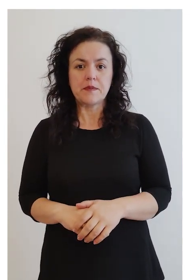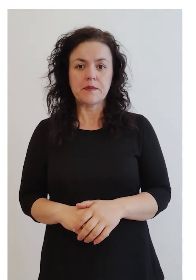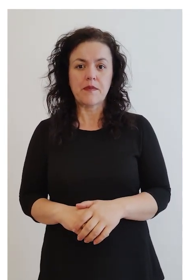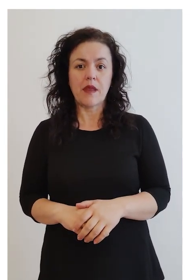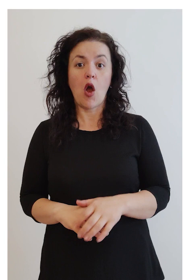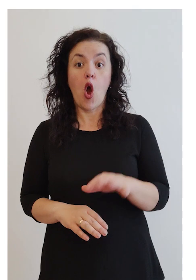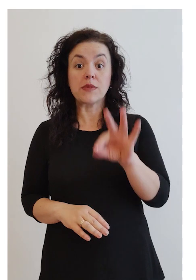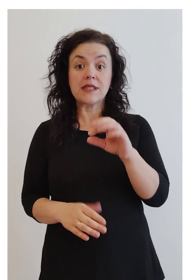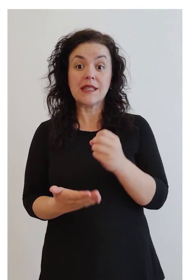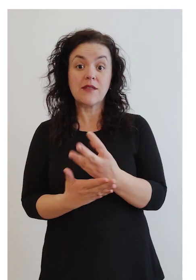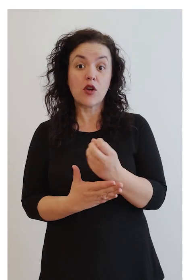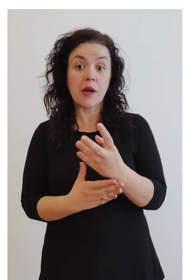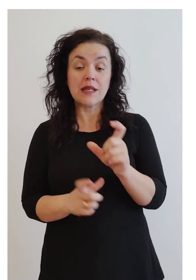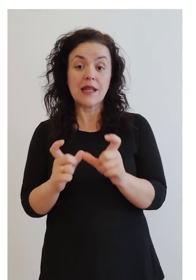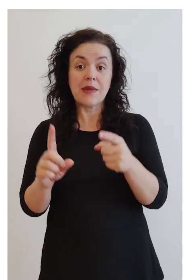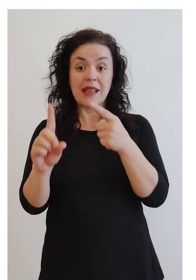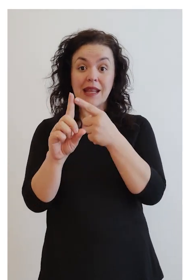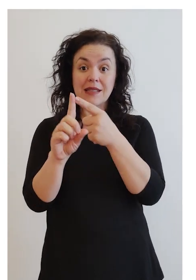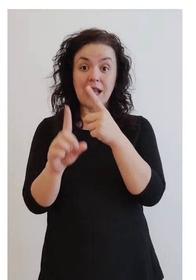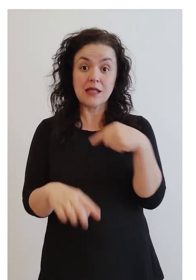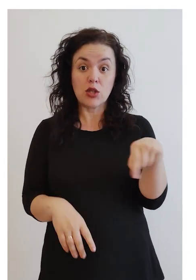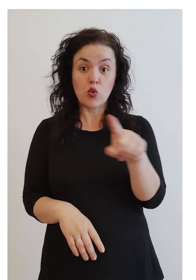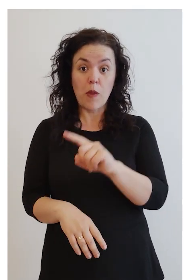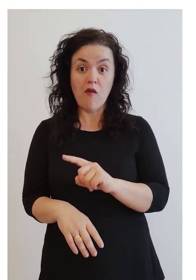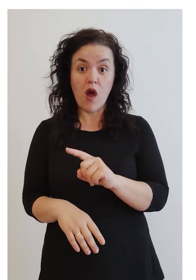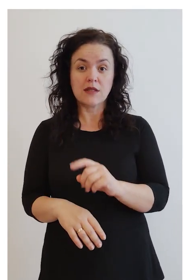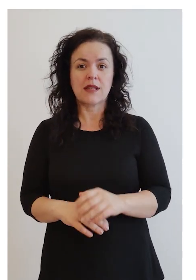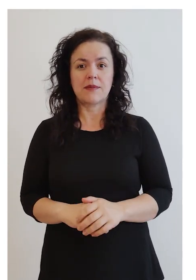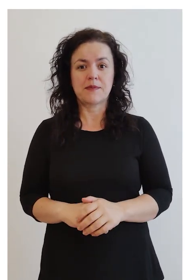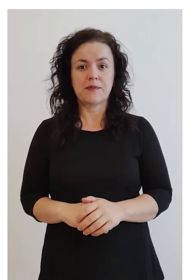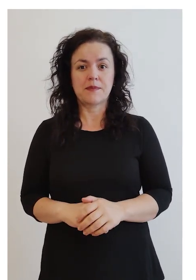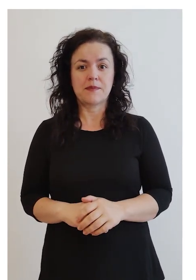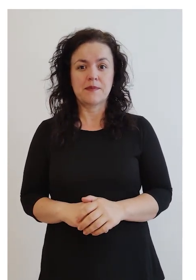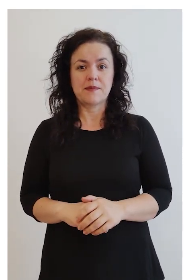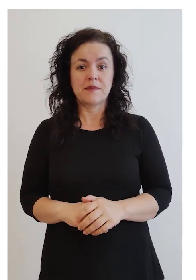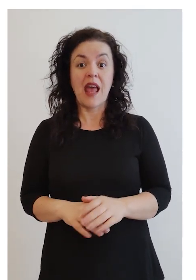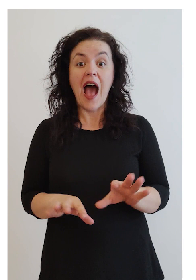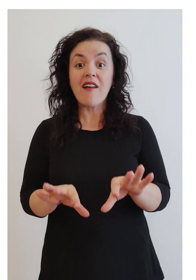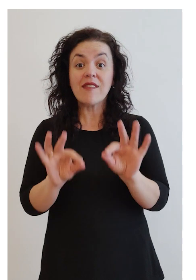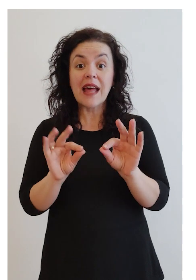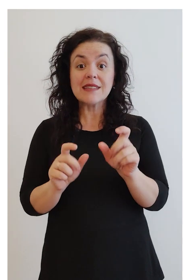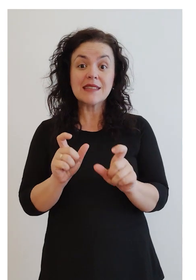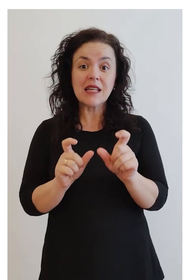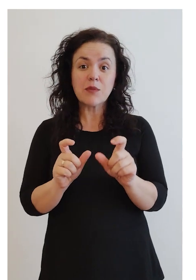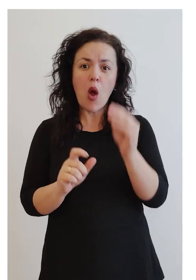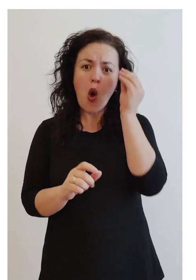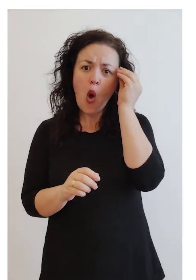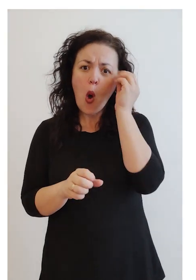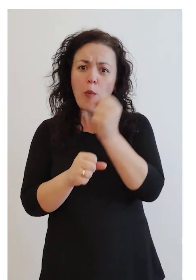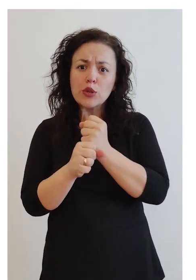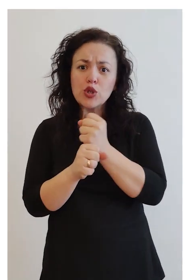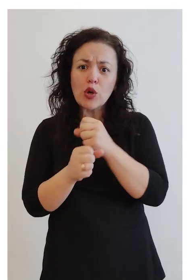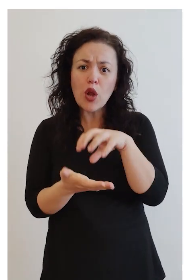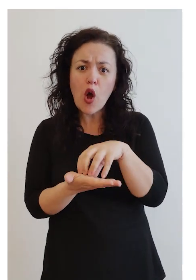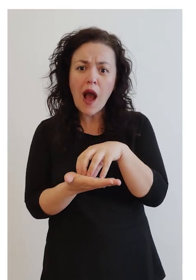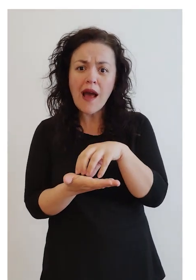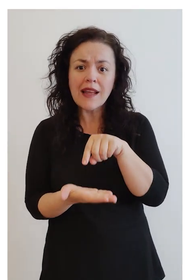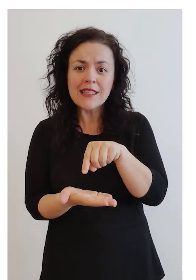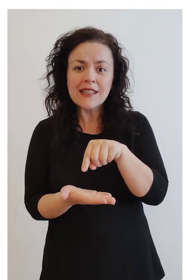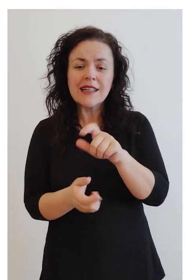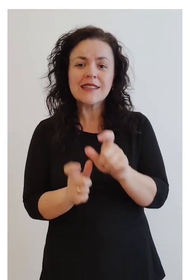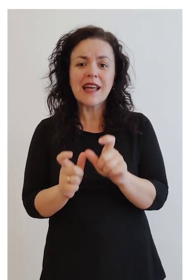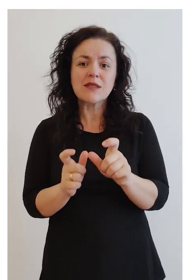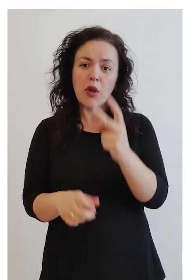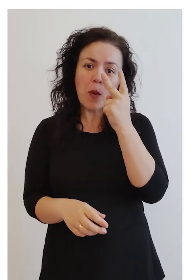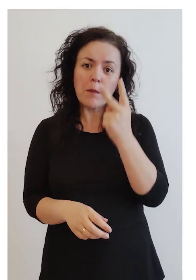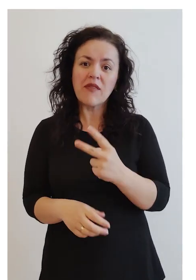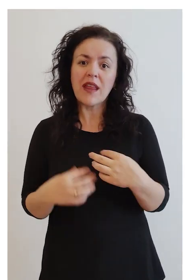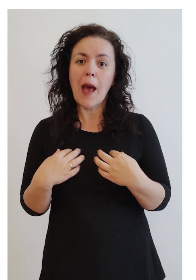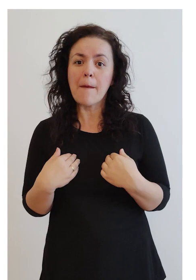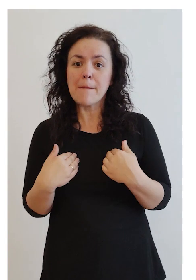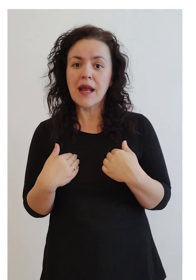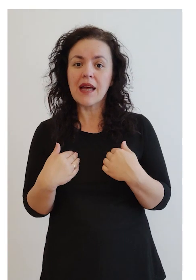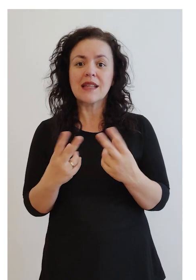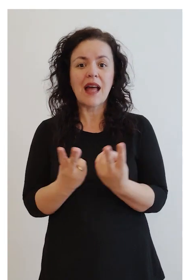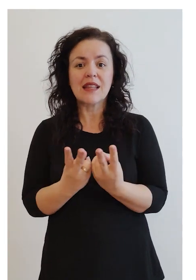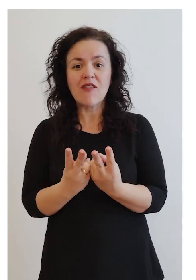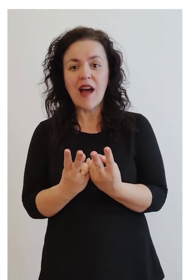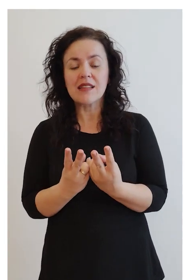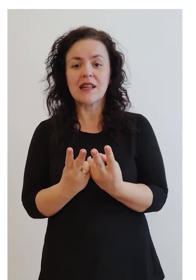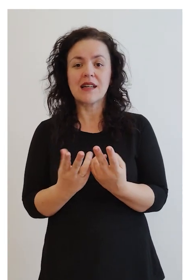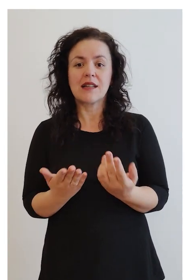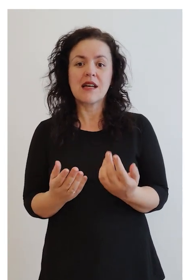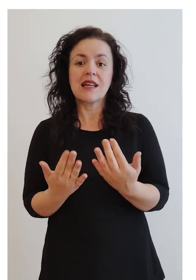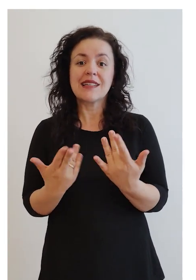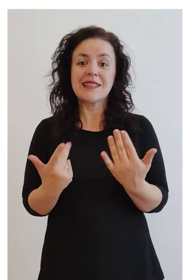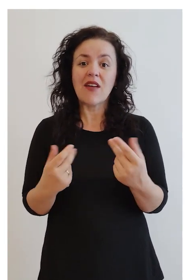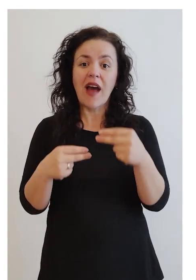Aflați despre obiceiurile locale, inclusiv despre cele privind îmbrăcăminte adecvată, precum și câteva expresicheie în limba locală, astfel încât să puteți comunica.